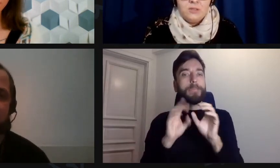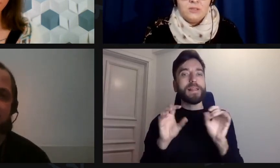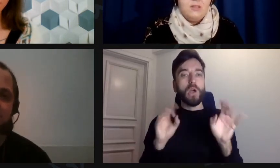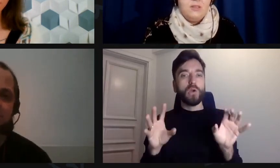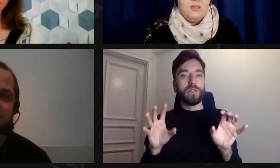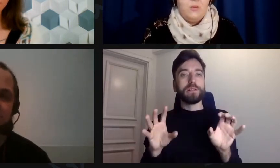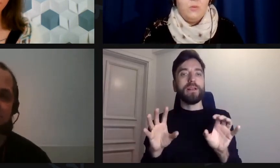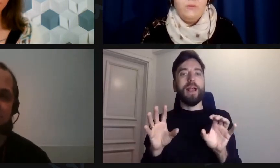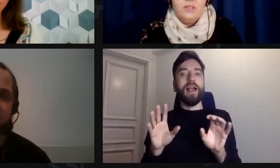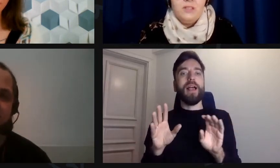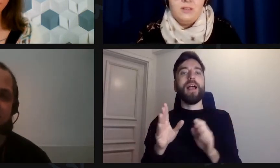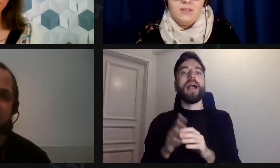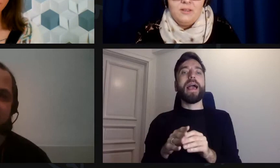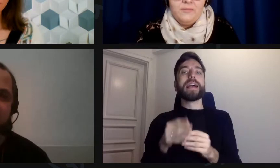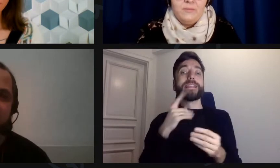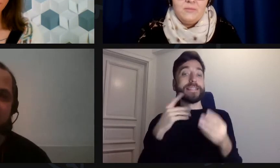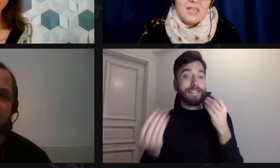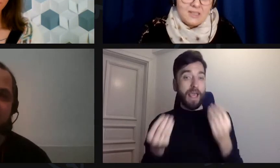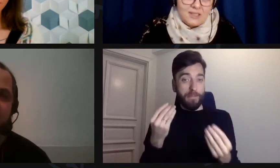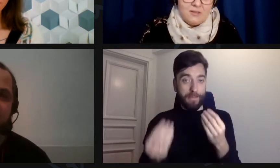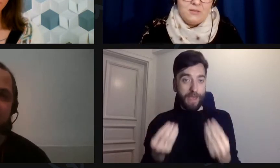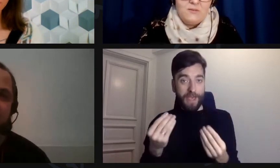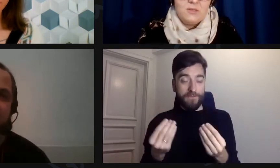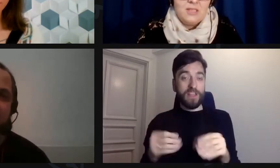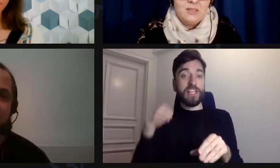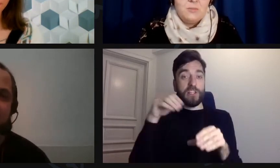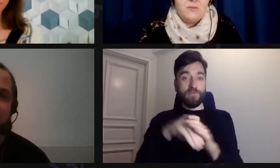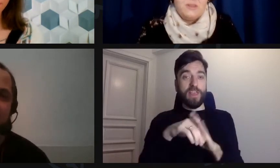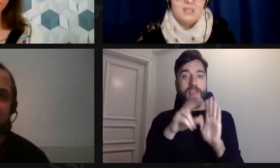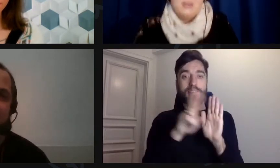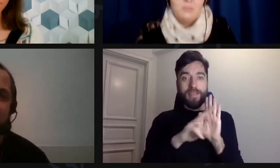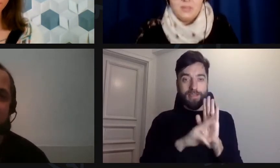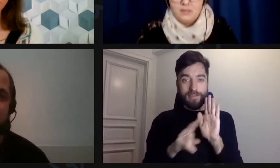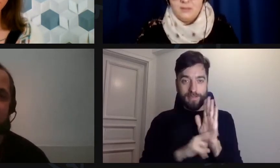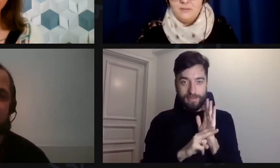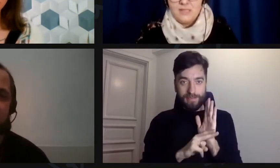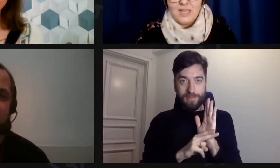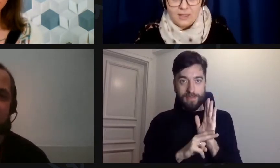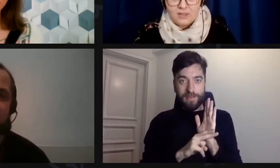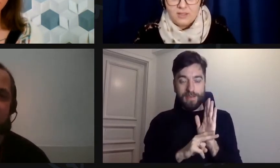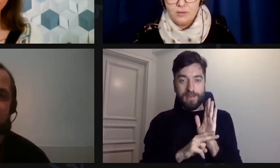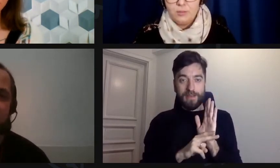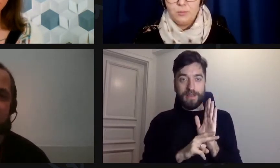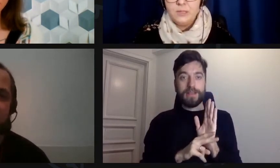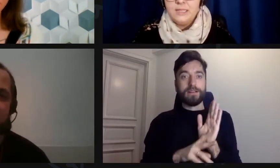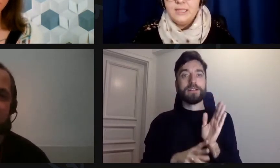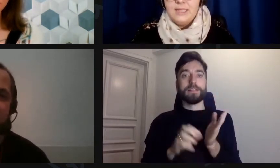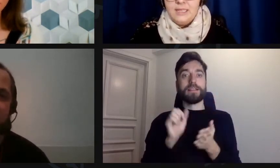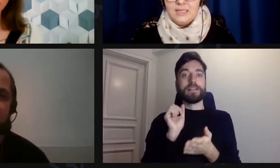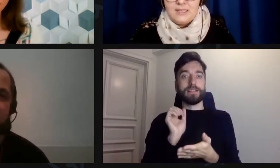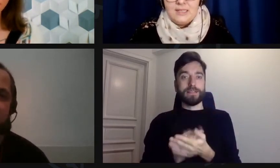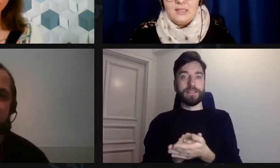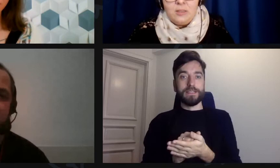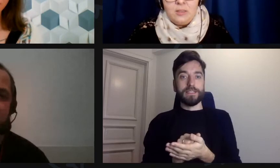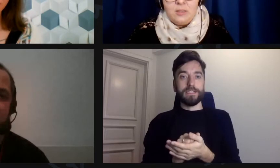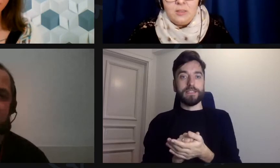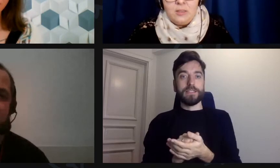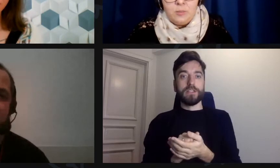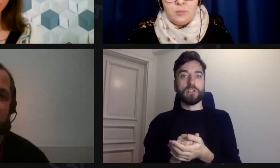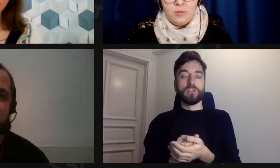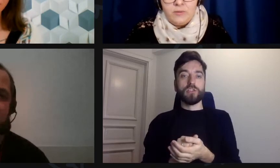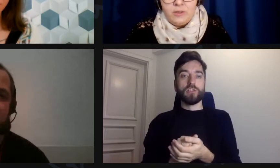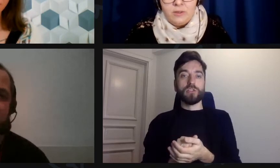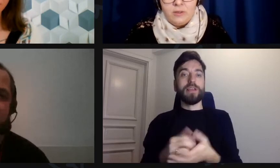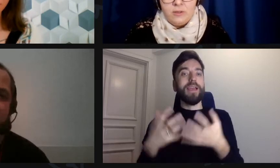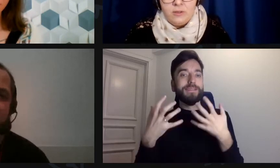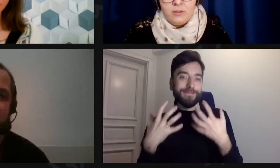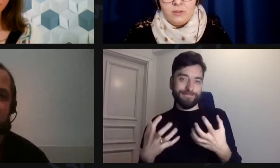i jedną z tych głównych zasad tego typu jest zasada dobrowolności.